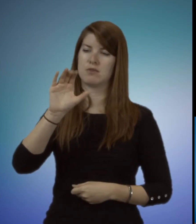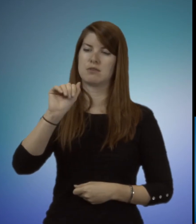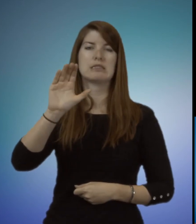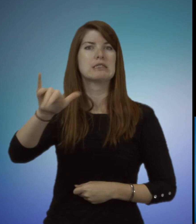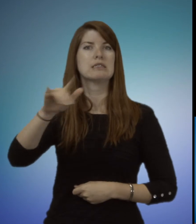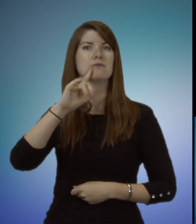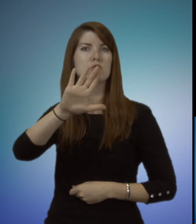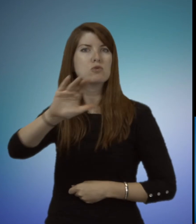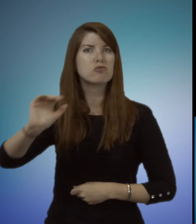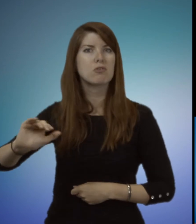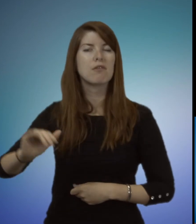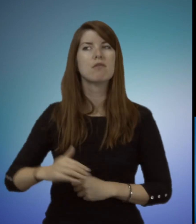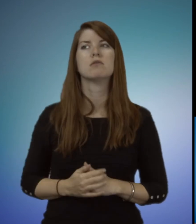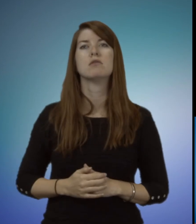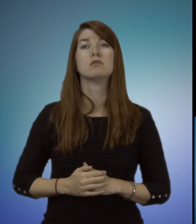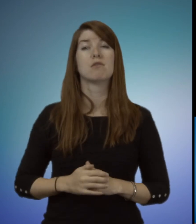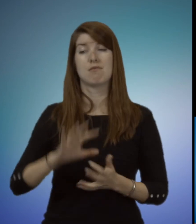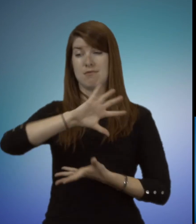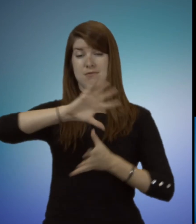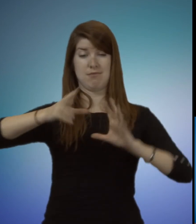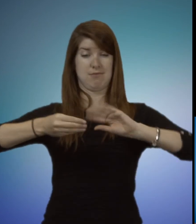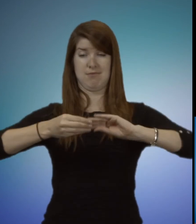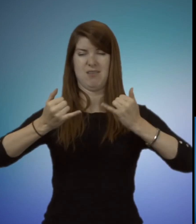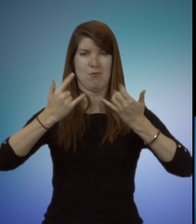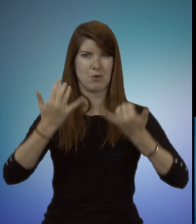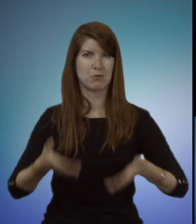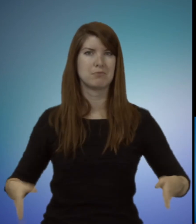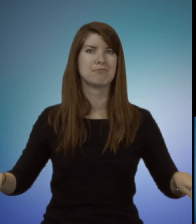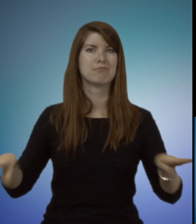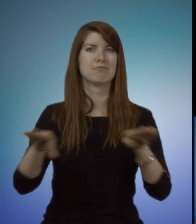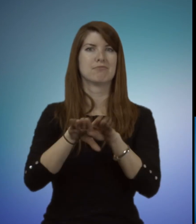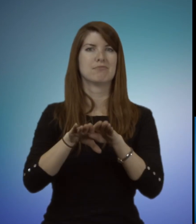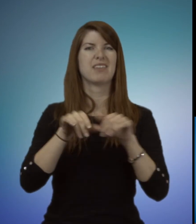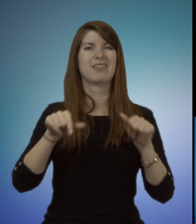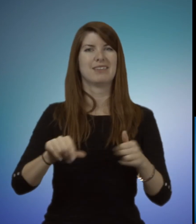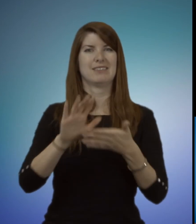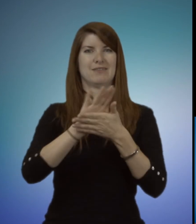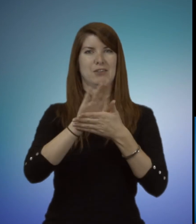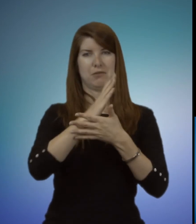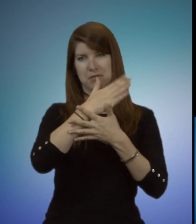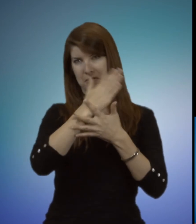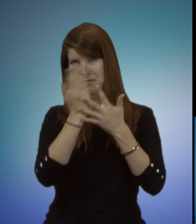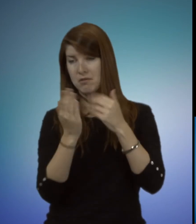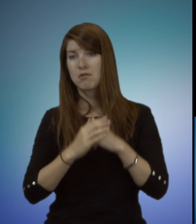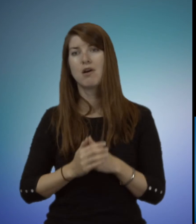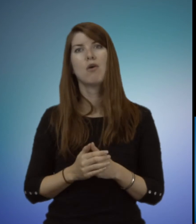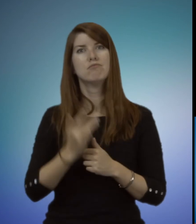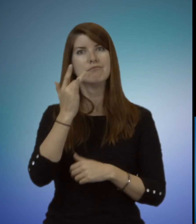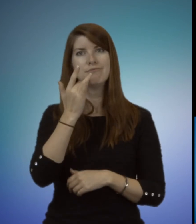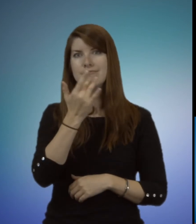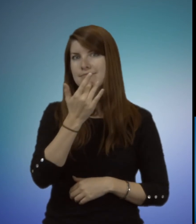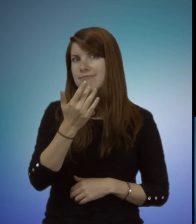Con eso me gustaría poner fin a esta serie, y desearle lo mejor en su camino con su hijo.